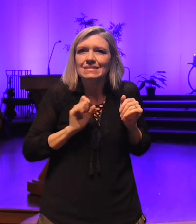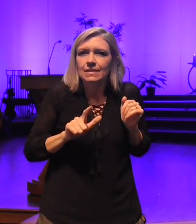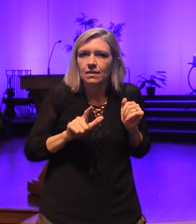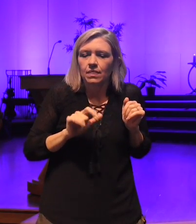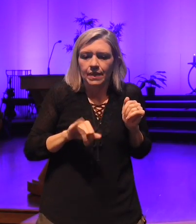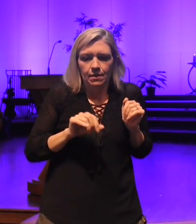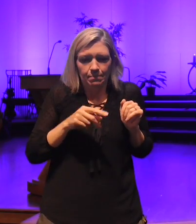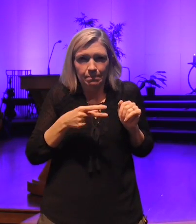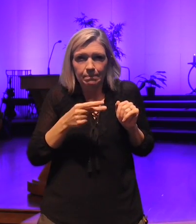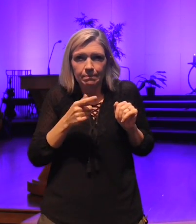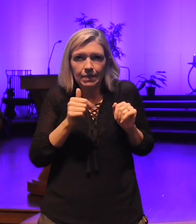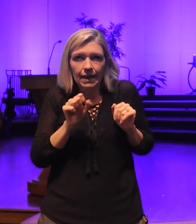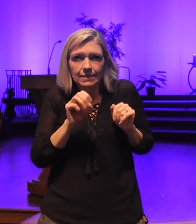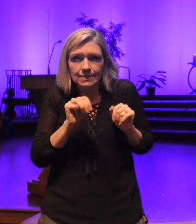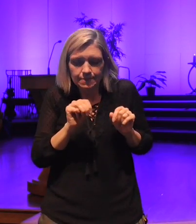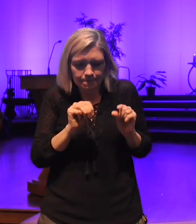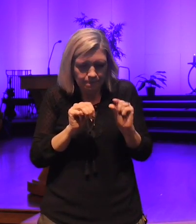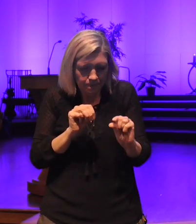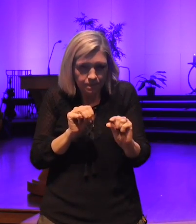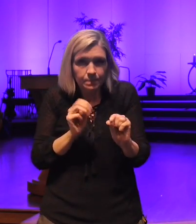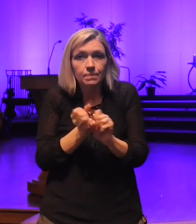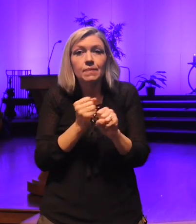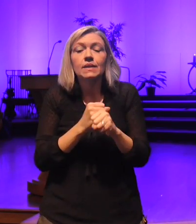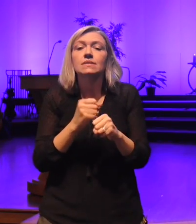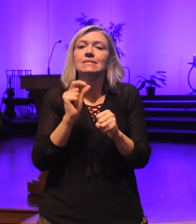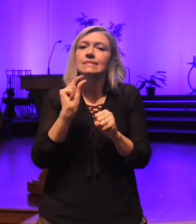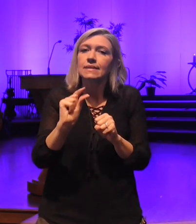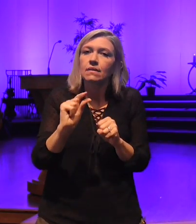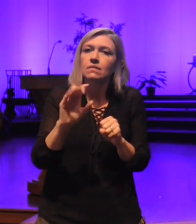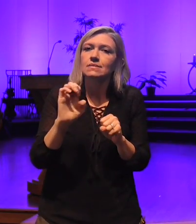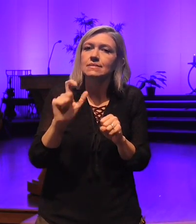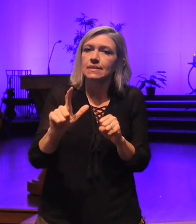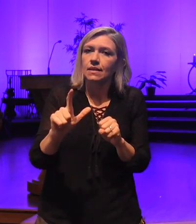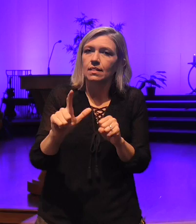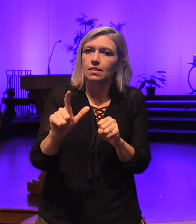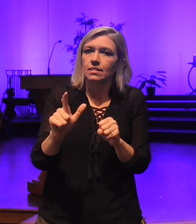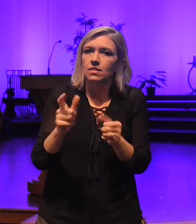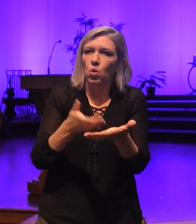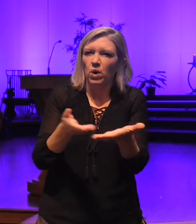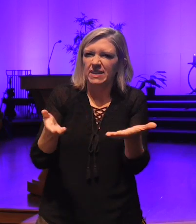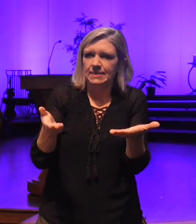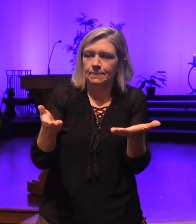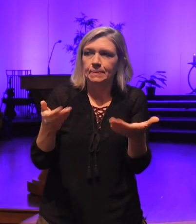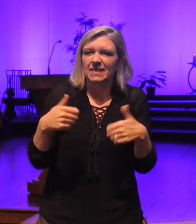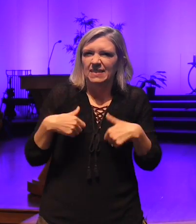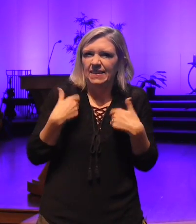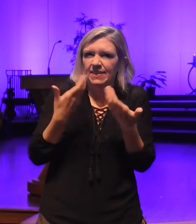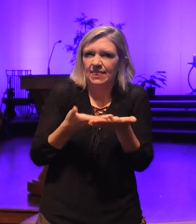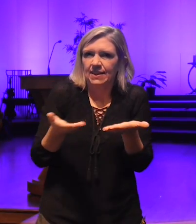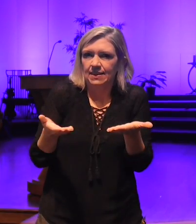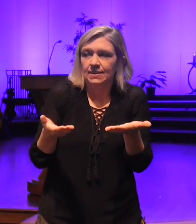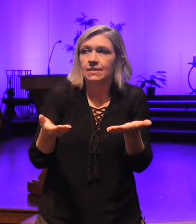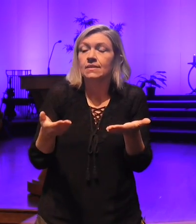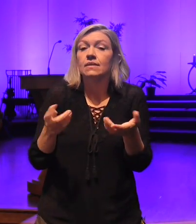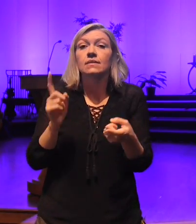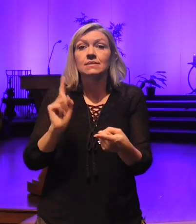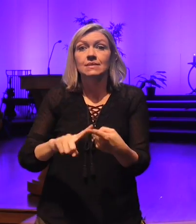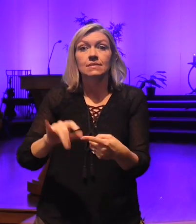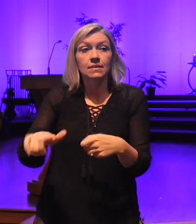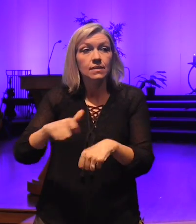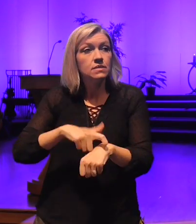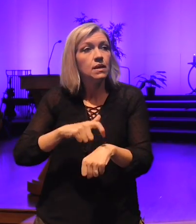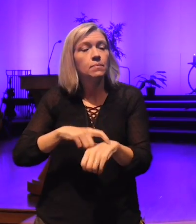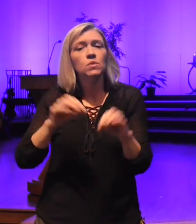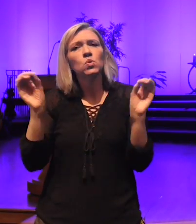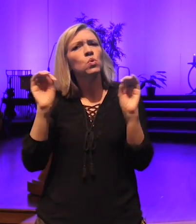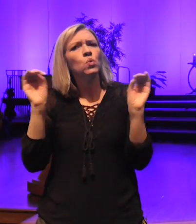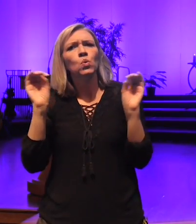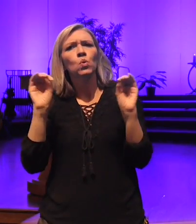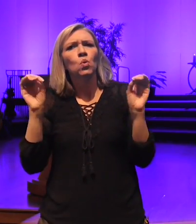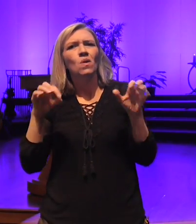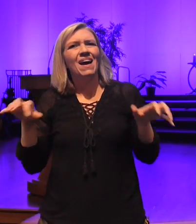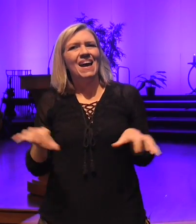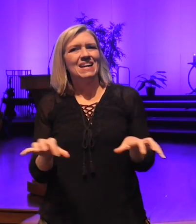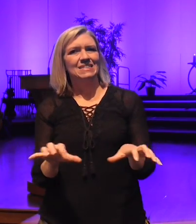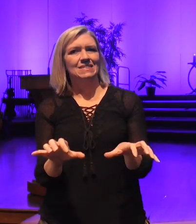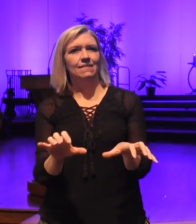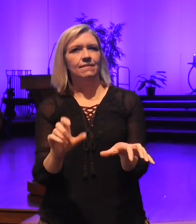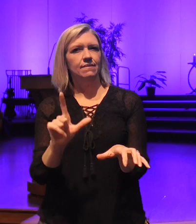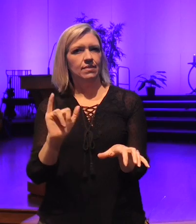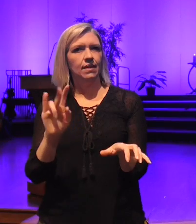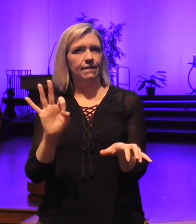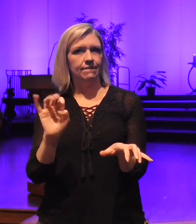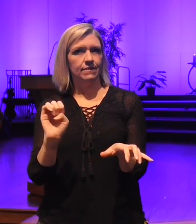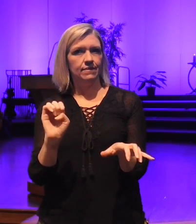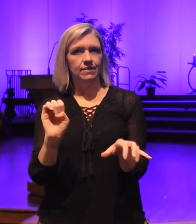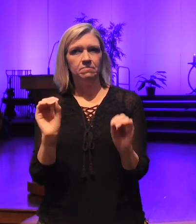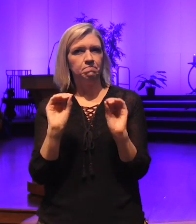produjo un organismo unicelular ahora. hasta ese momento no había habido vida activa y, sin embargo, con